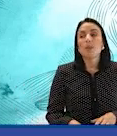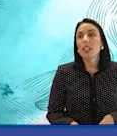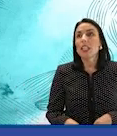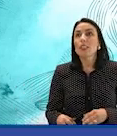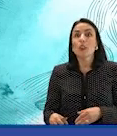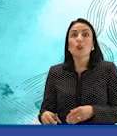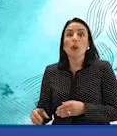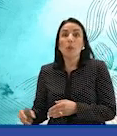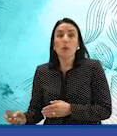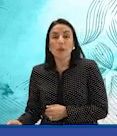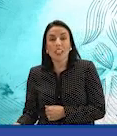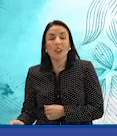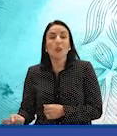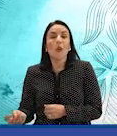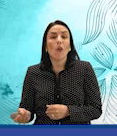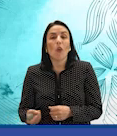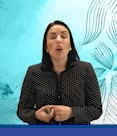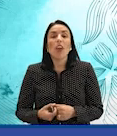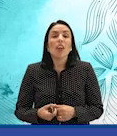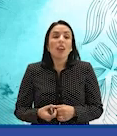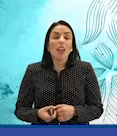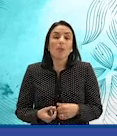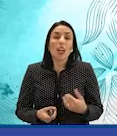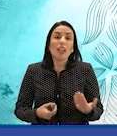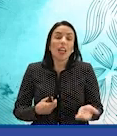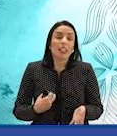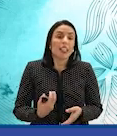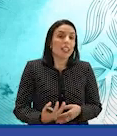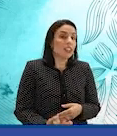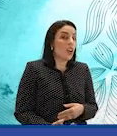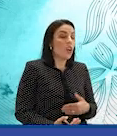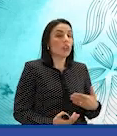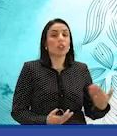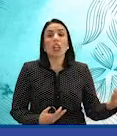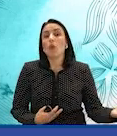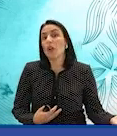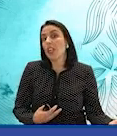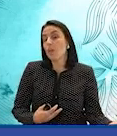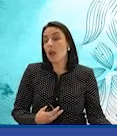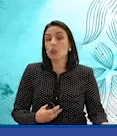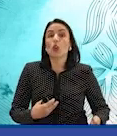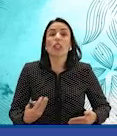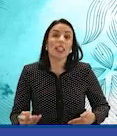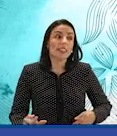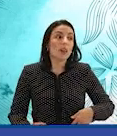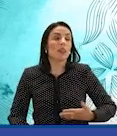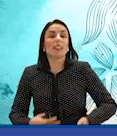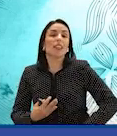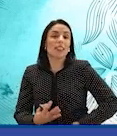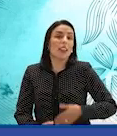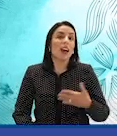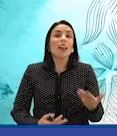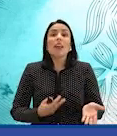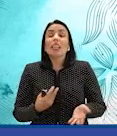mire, yo no he podido enviarle la liquidación, no se la voy, me autoriza a mandársela